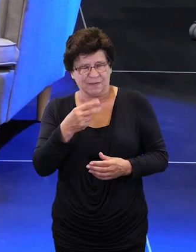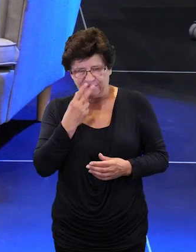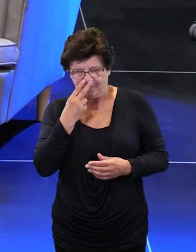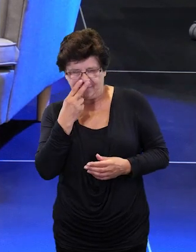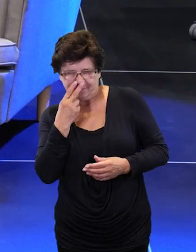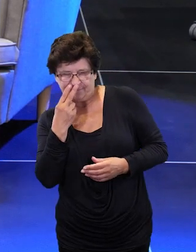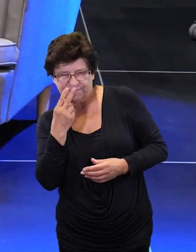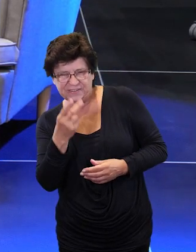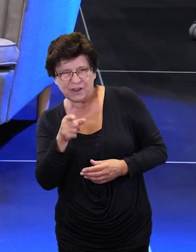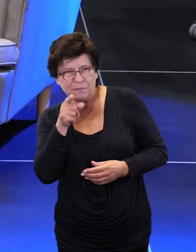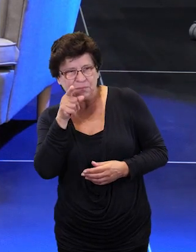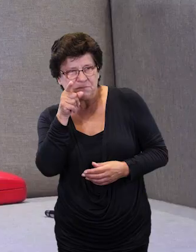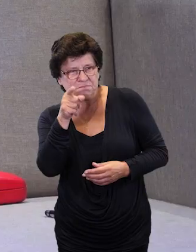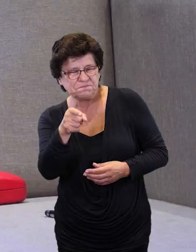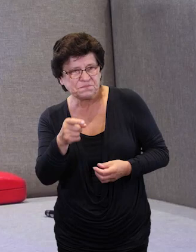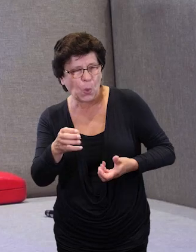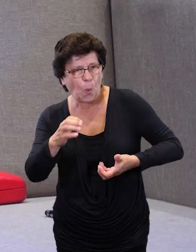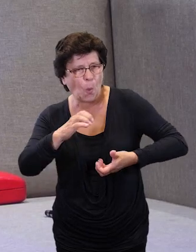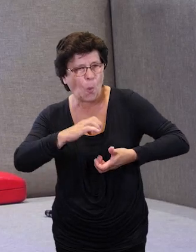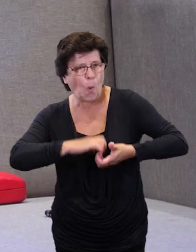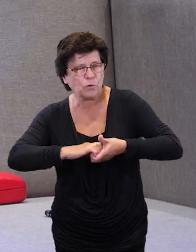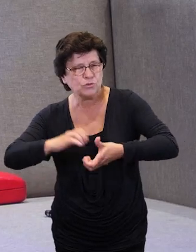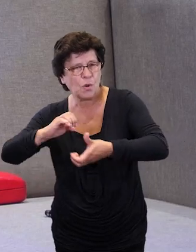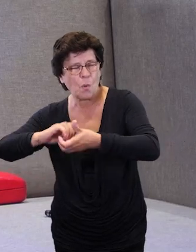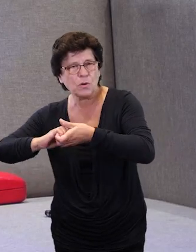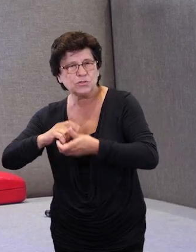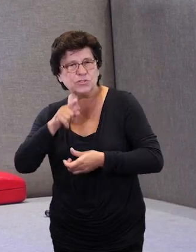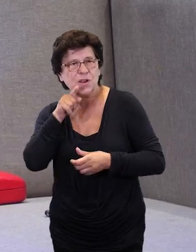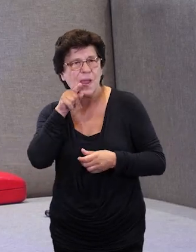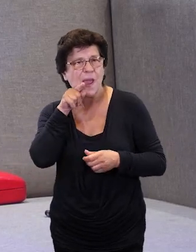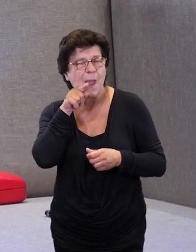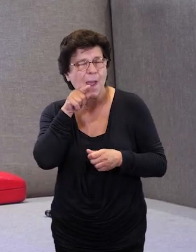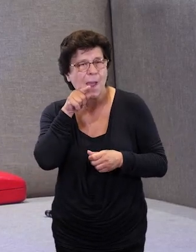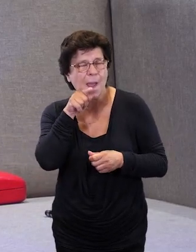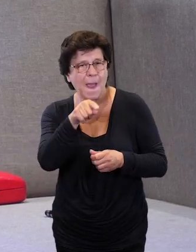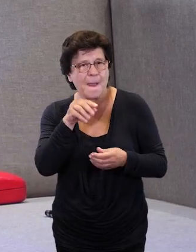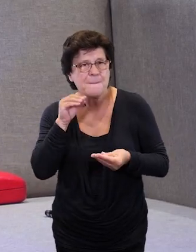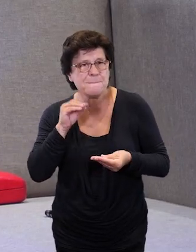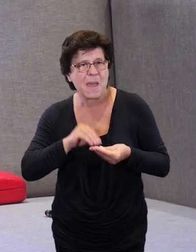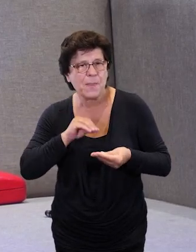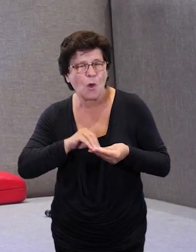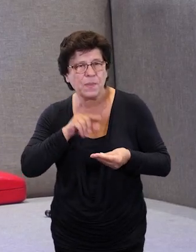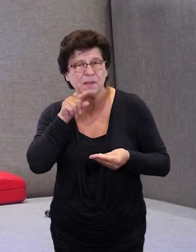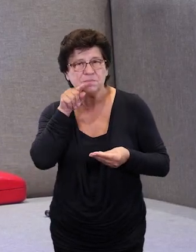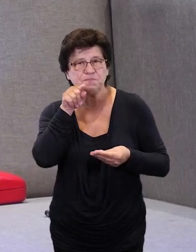łączy pan takie metody domowe z typowymi medycznymi.